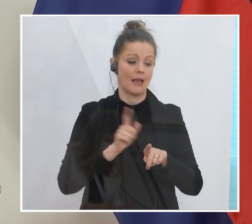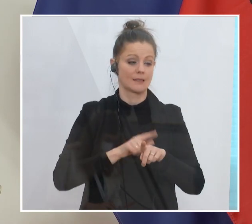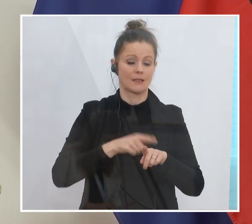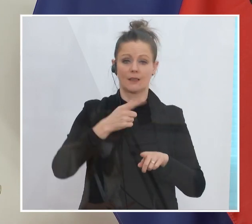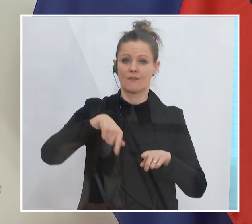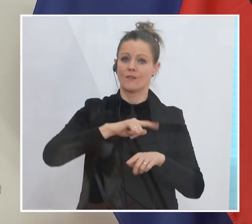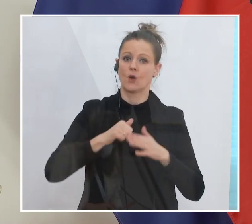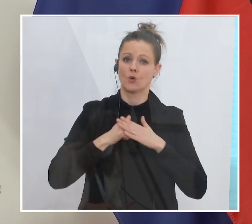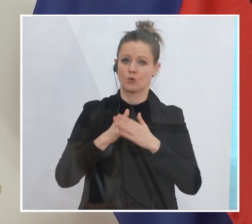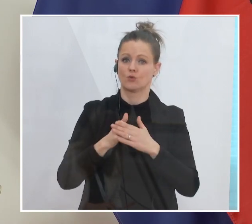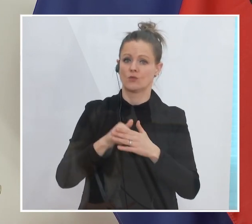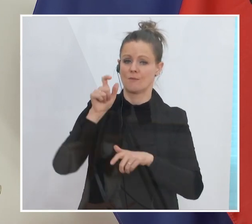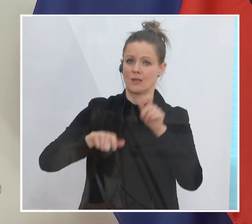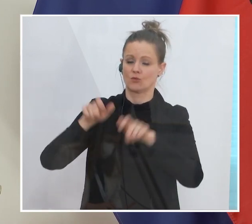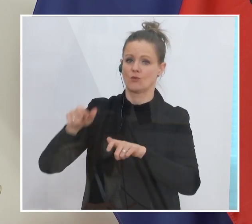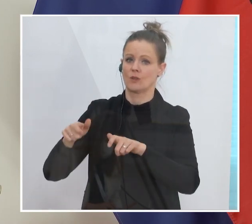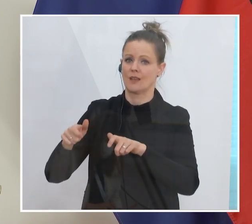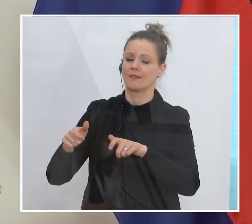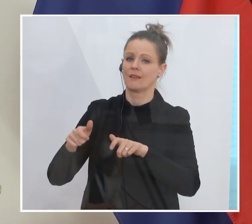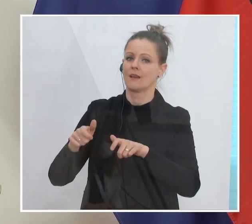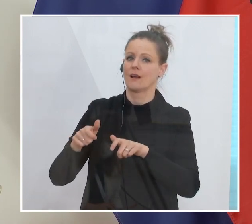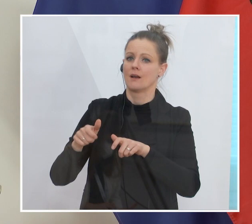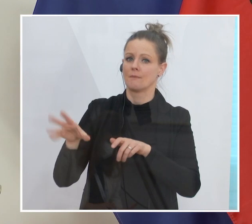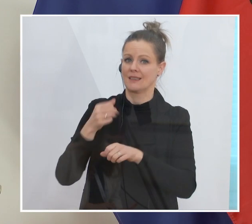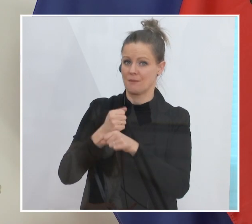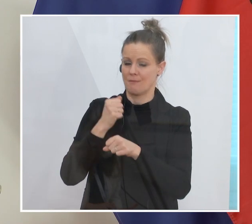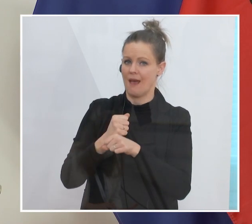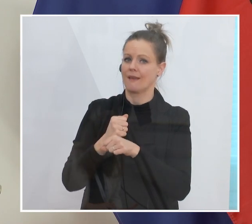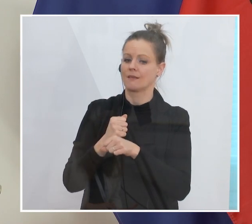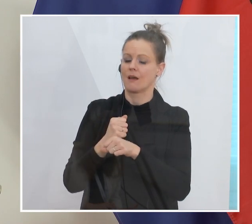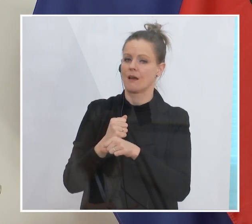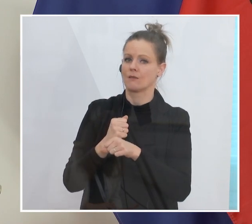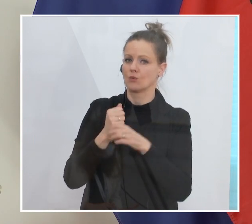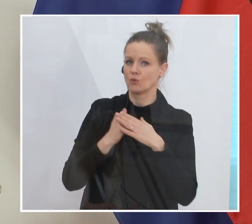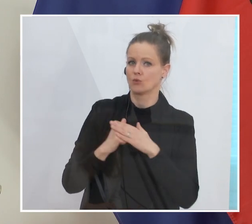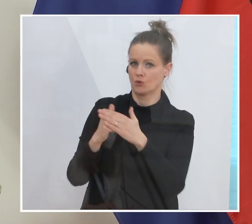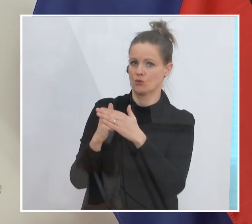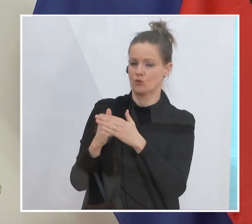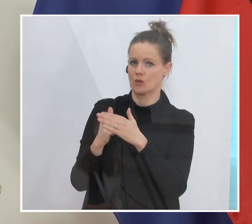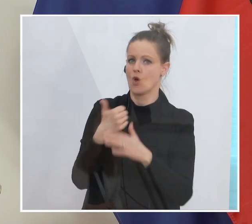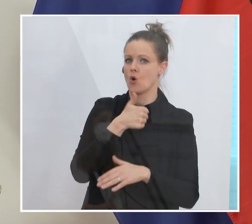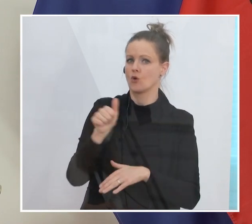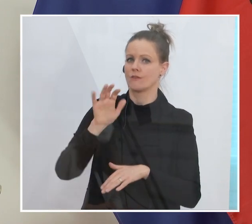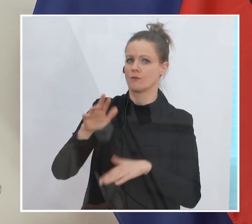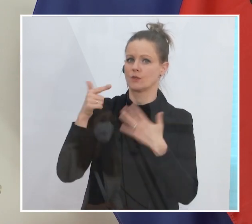Beschäftigten mit einem Trinkgeldersatz in der Höhe von 175 € netto, den alle erhalten,